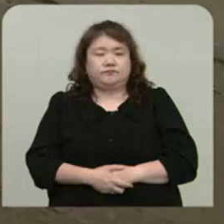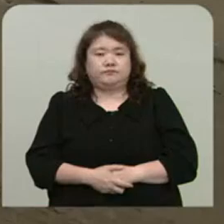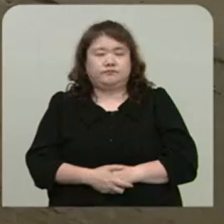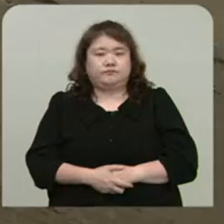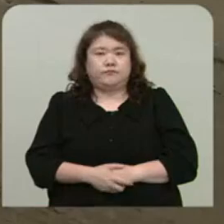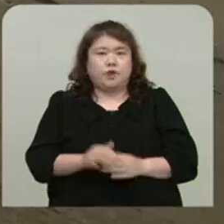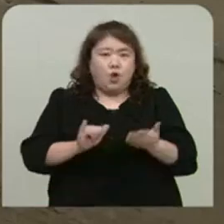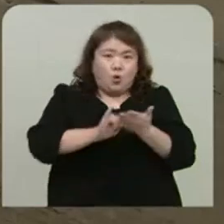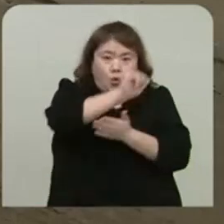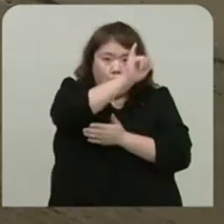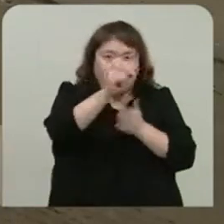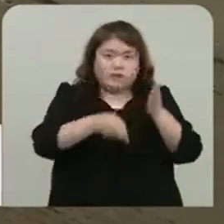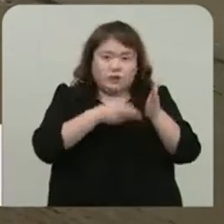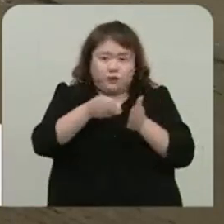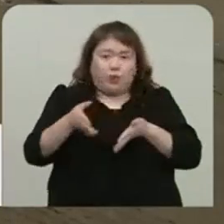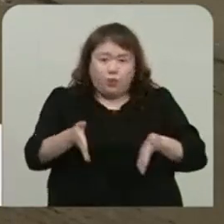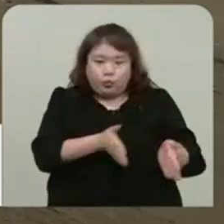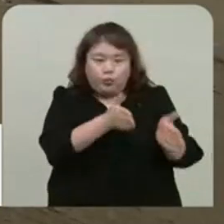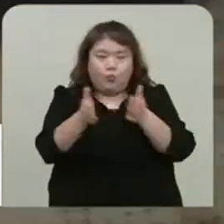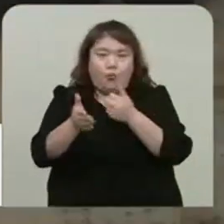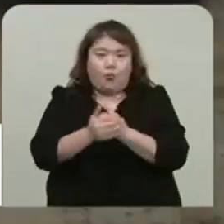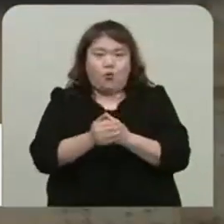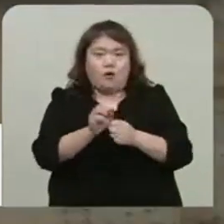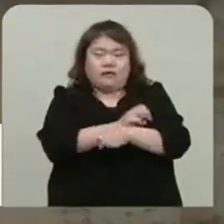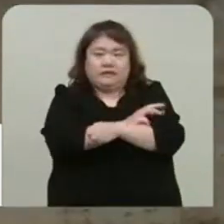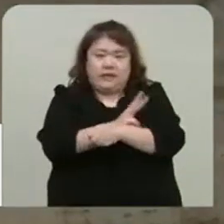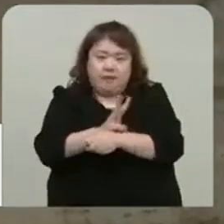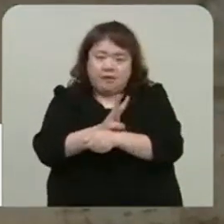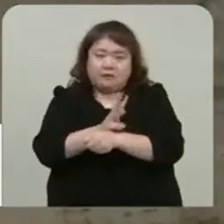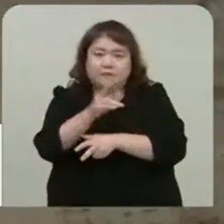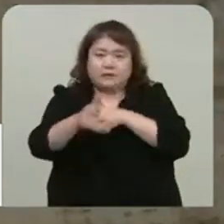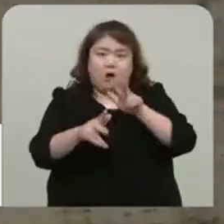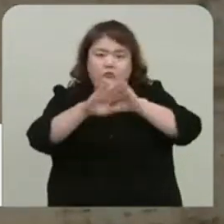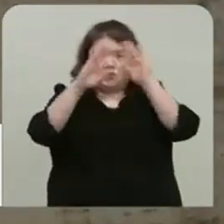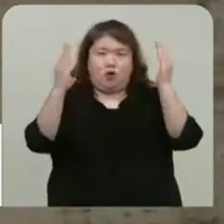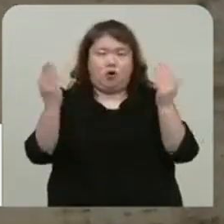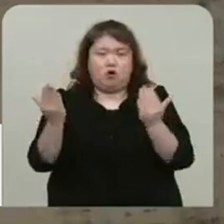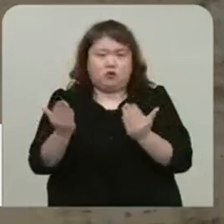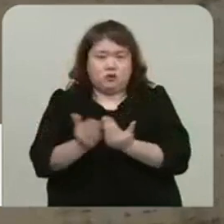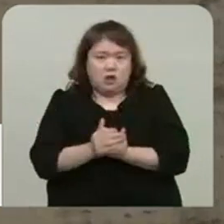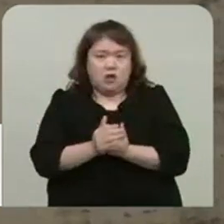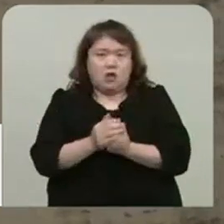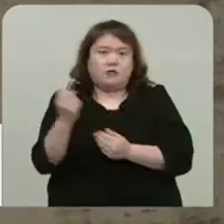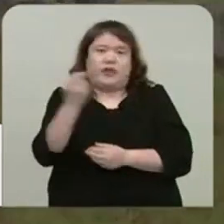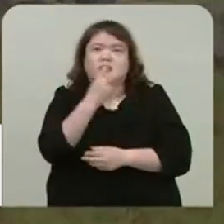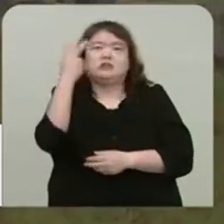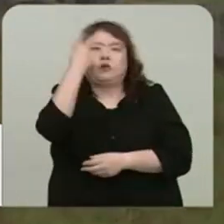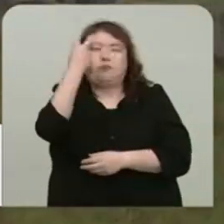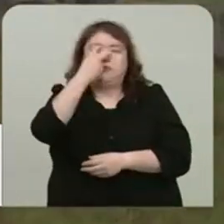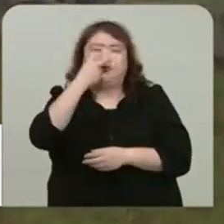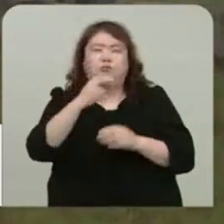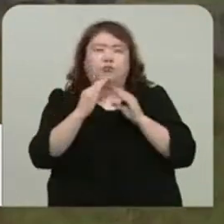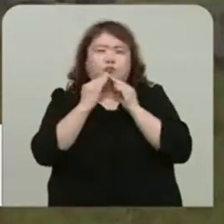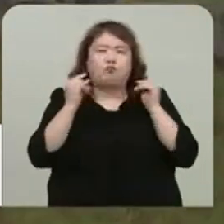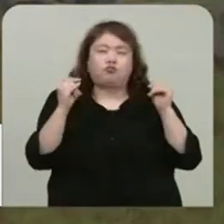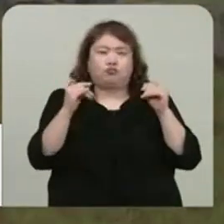공항과 철도 도로 등 새만금 기반시설 조성 사업 전반을 두고 재검토에 나선 국토교통부.